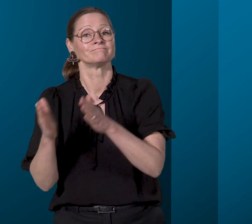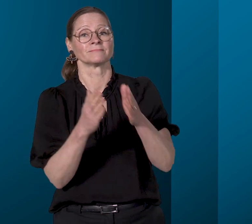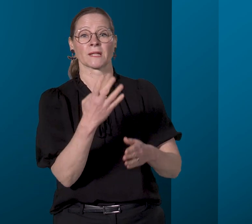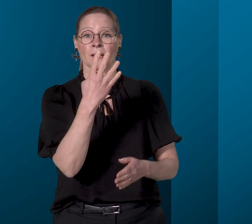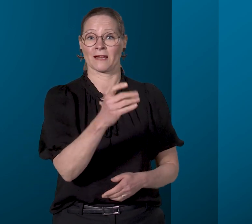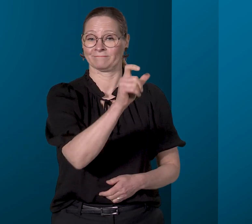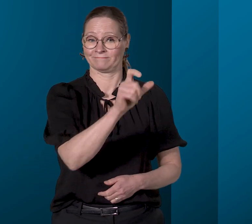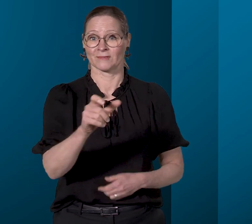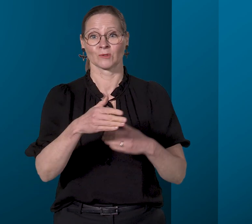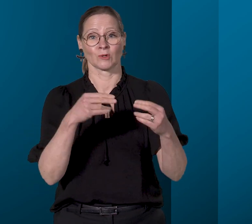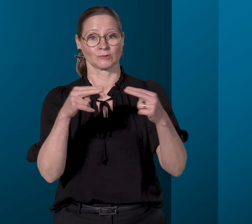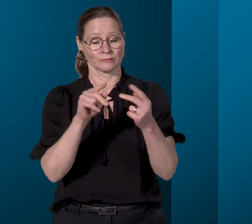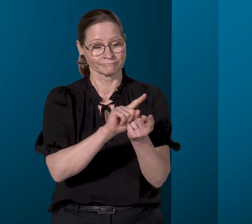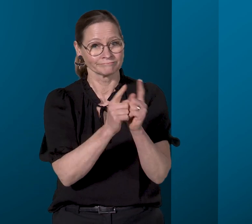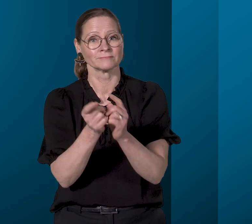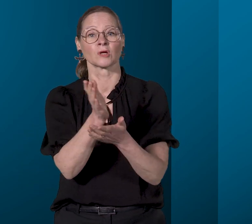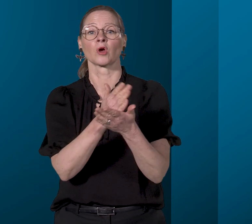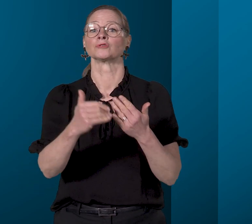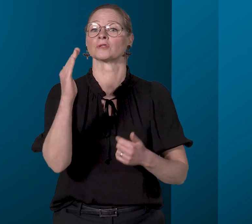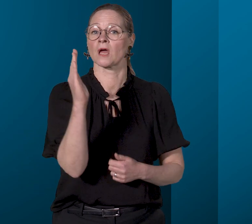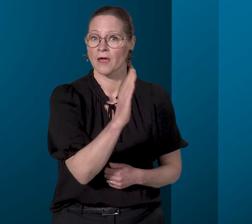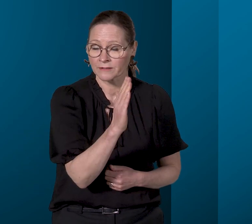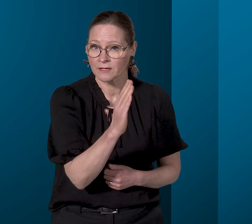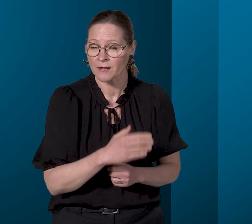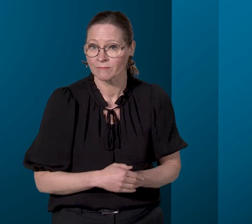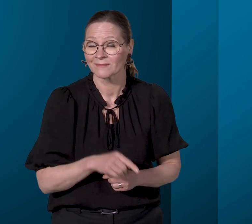ja neljän henkilön työsuhteet osa-aikaistetaan.